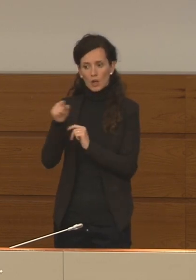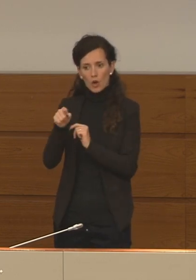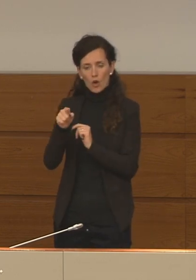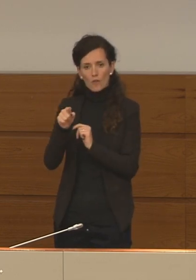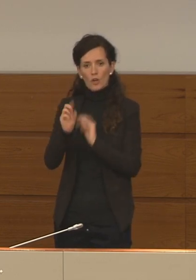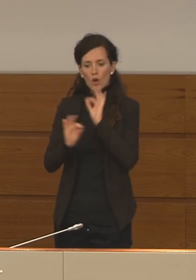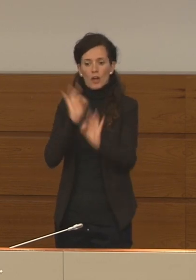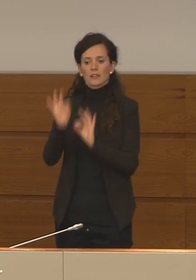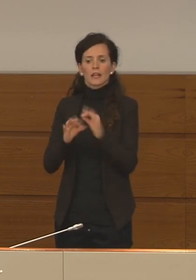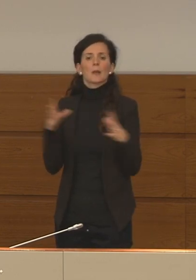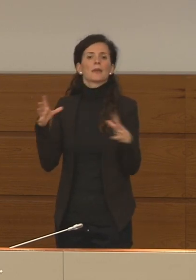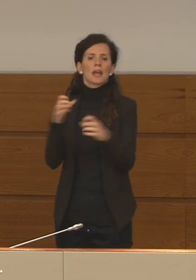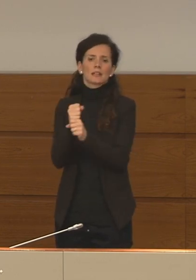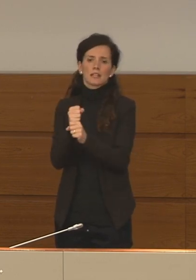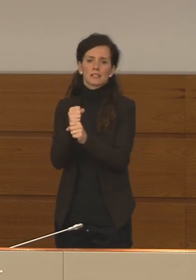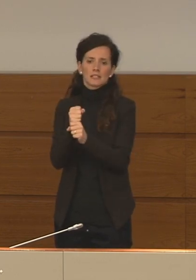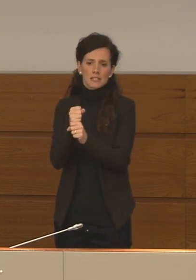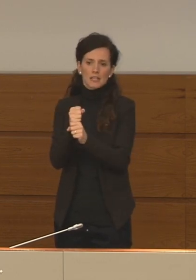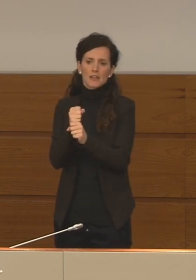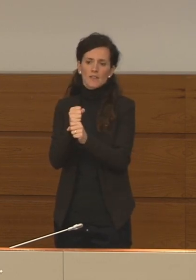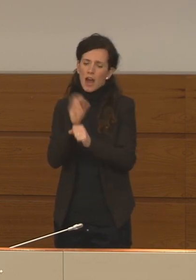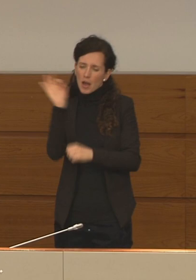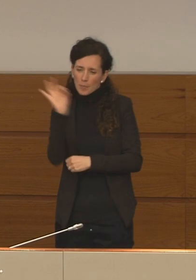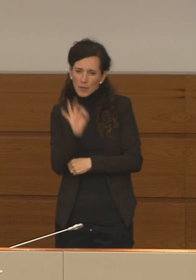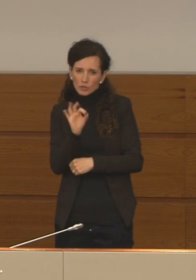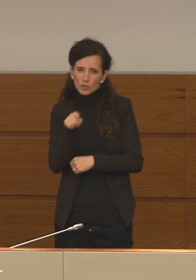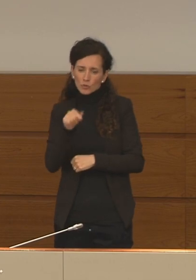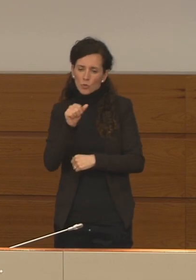intensiva non cambia in termini percentuali rispetto al totale delle